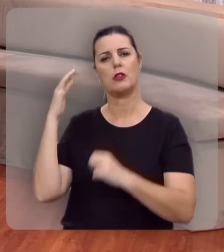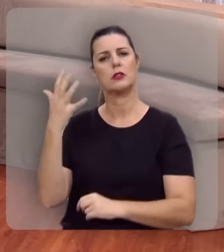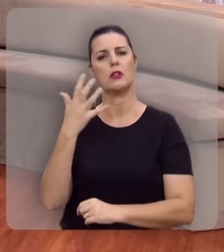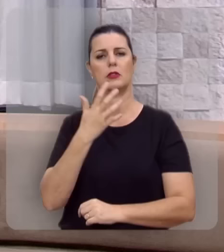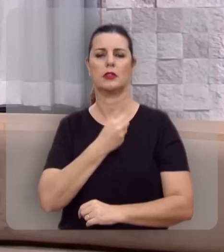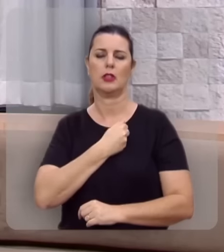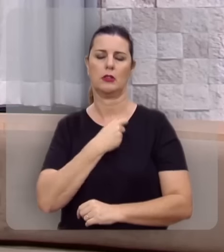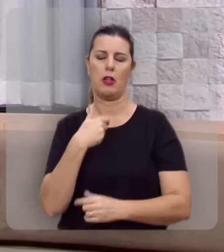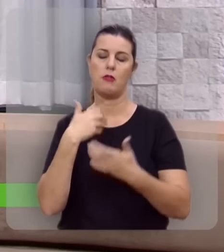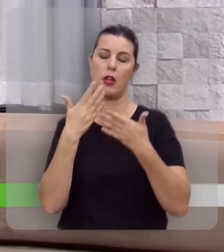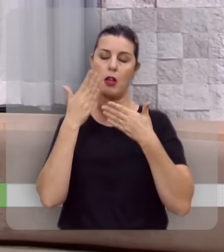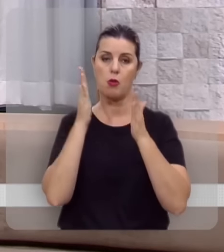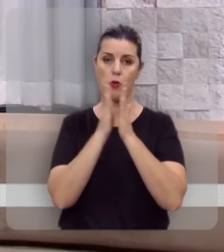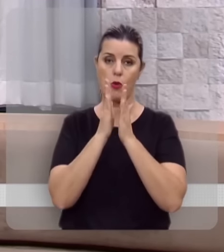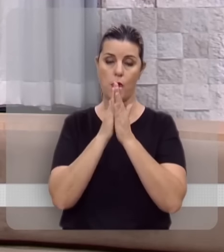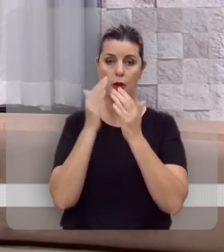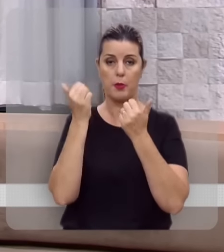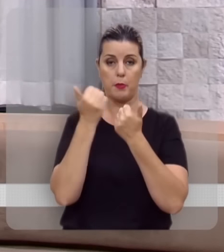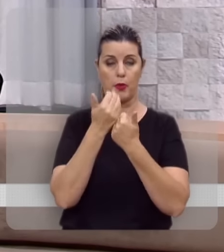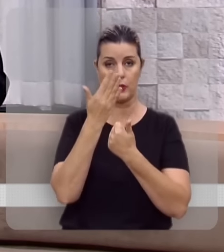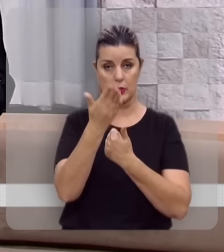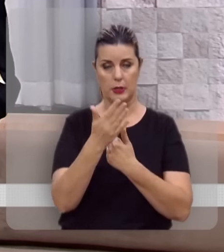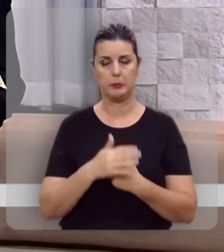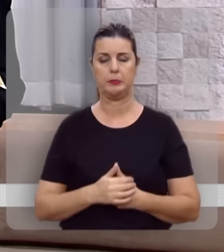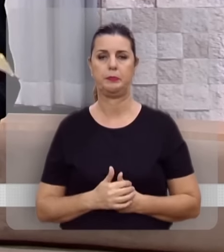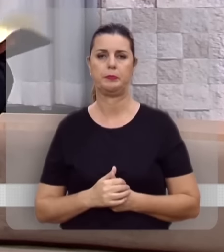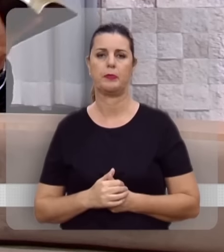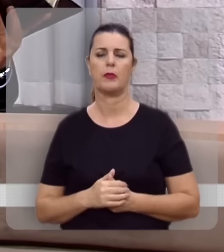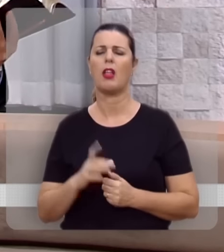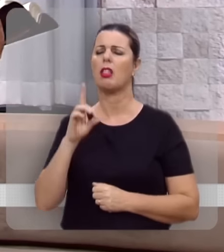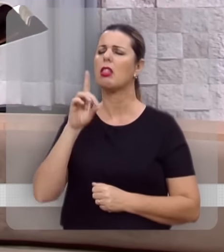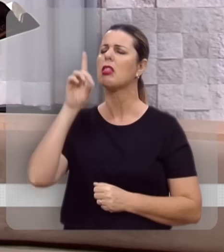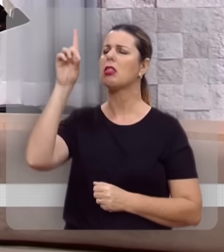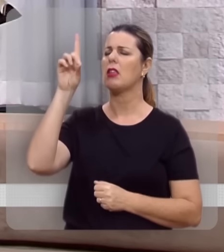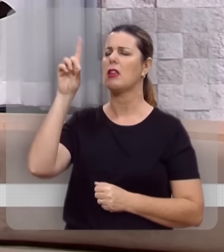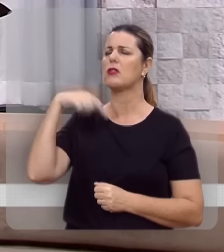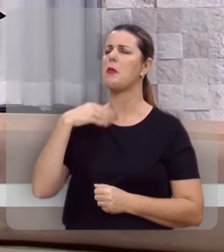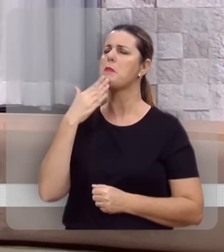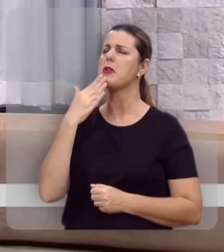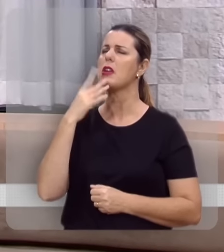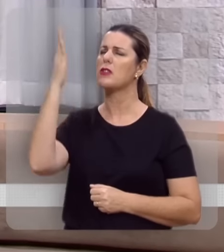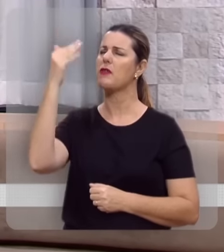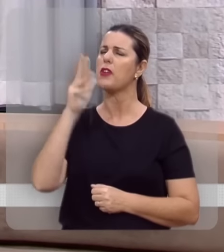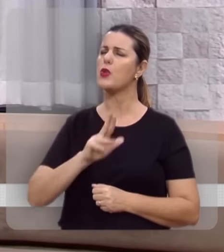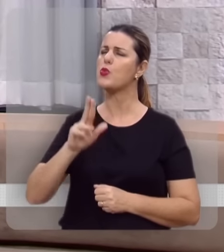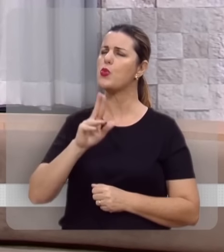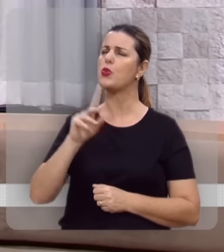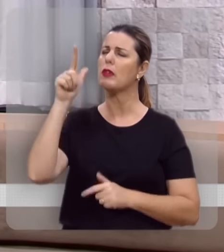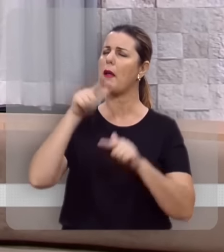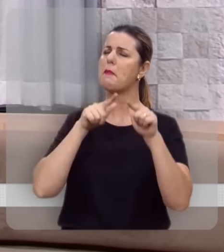Eu quero orar por você, eu quero orar com você. Deus eu te peço que tu apliques esta palavra ao